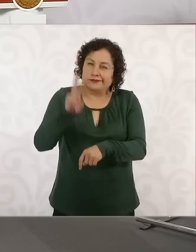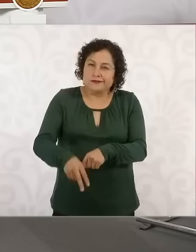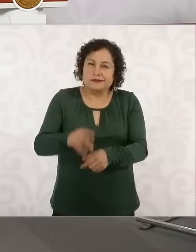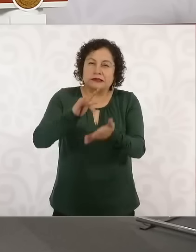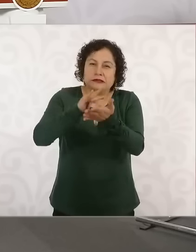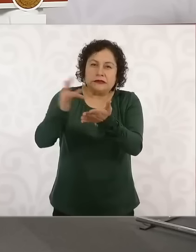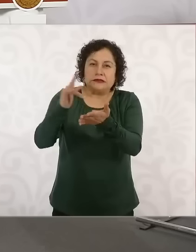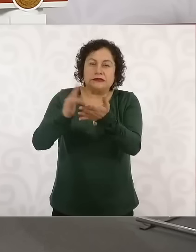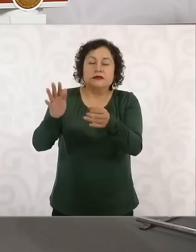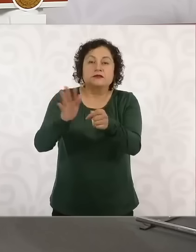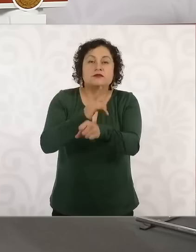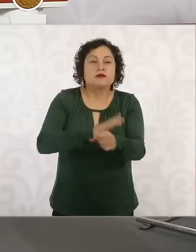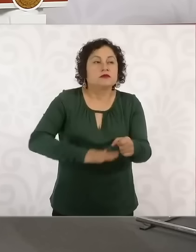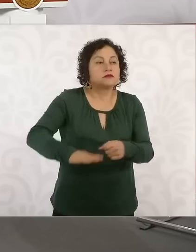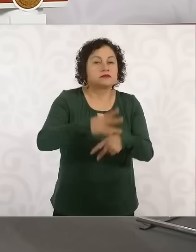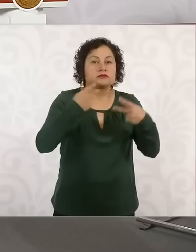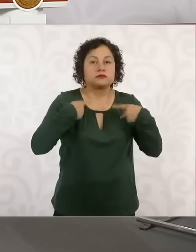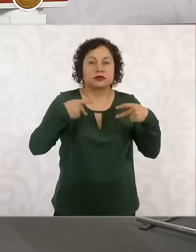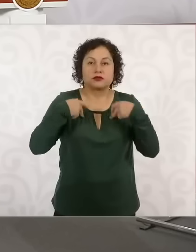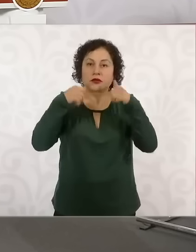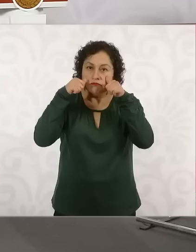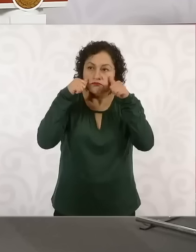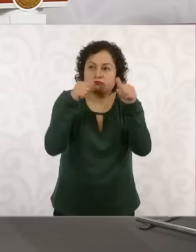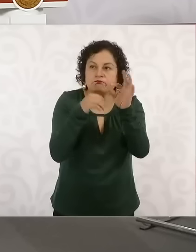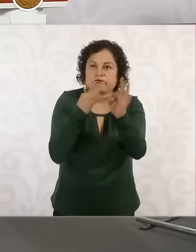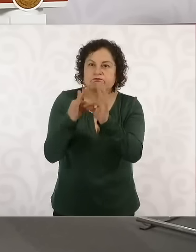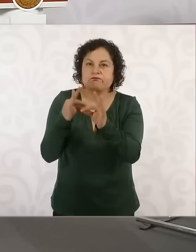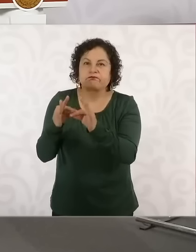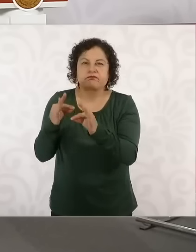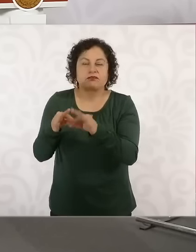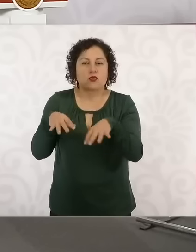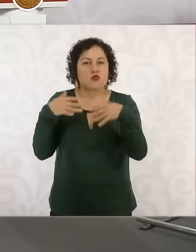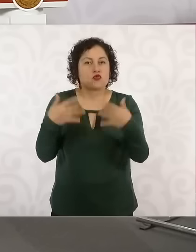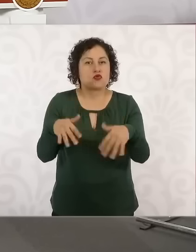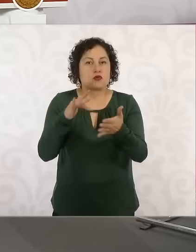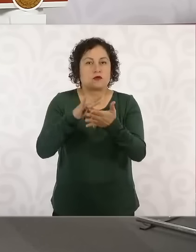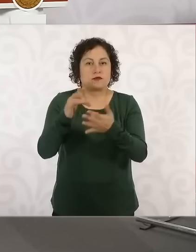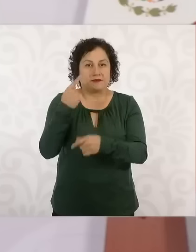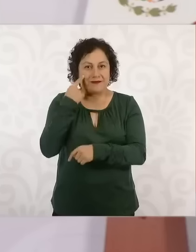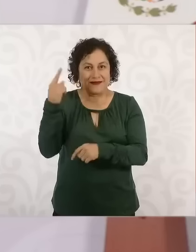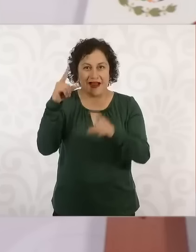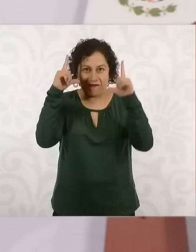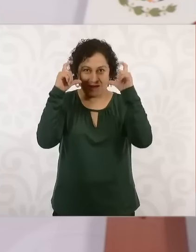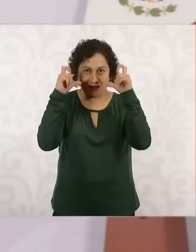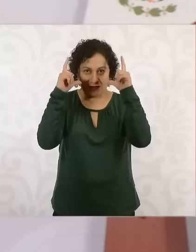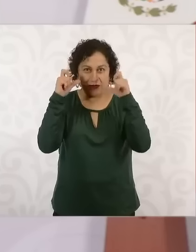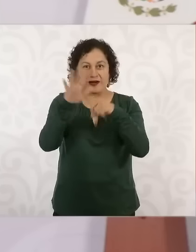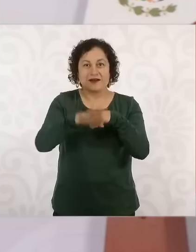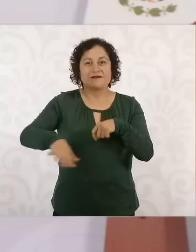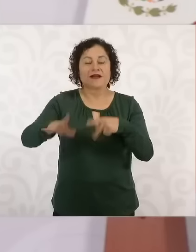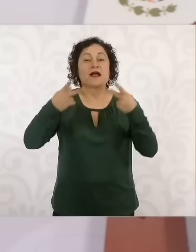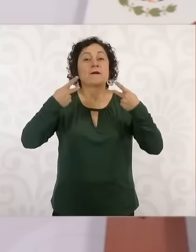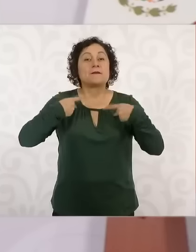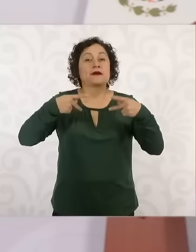Adelante. Y estas son fotografías del trabajo que realizan nuestras enfermeras eh y médicos